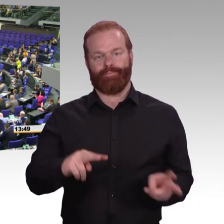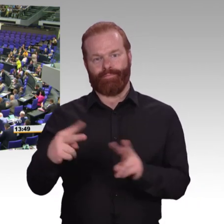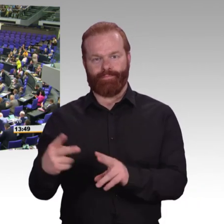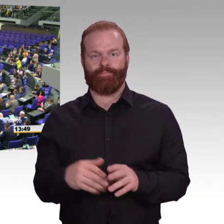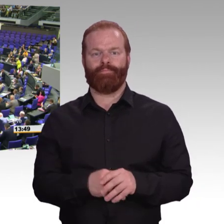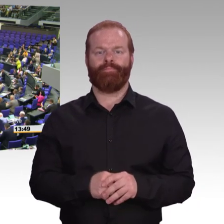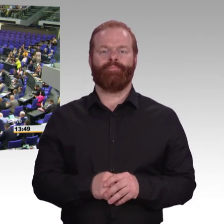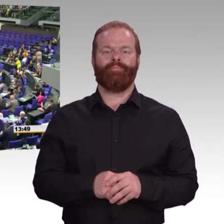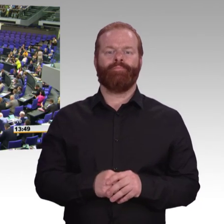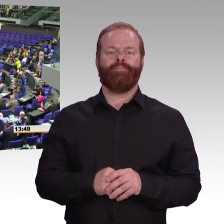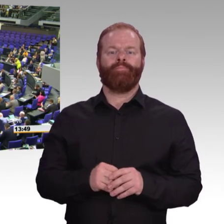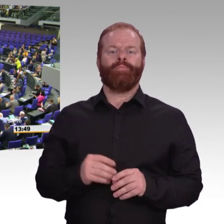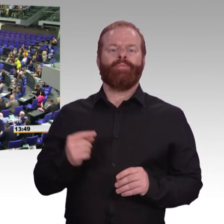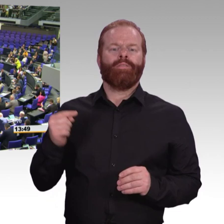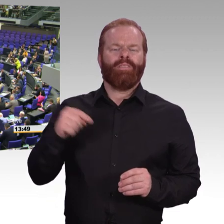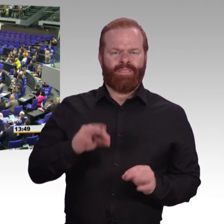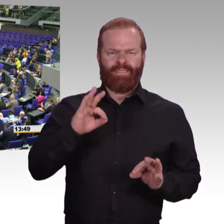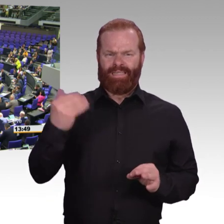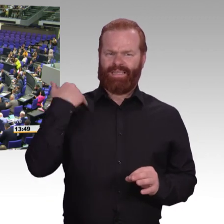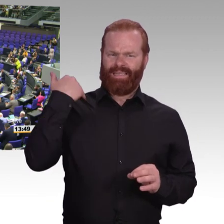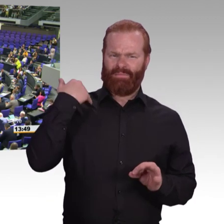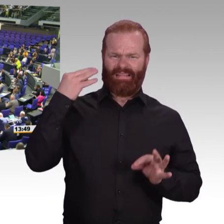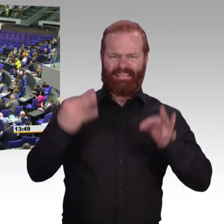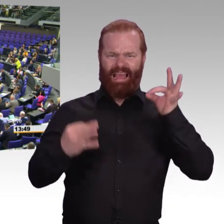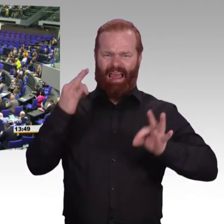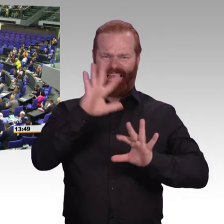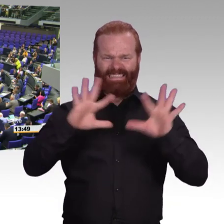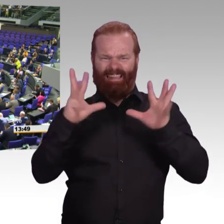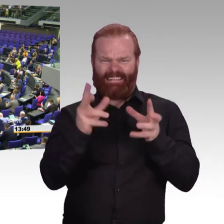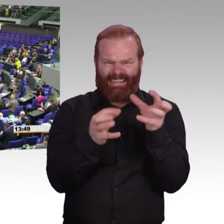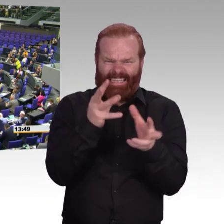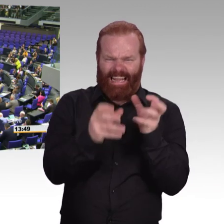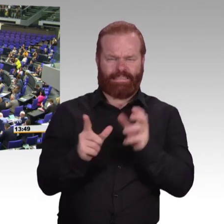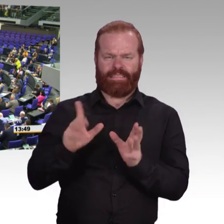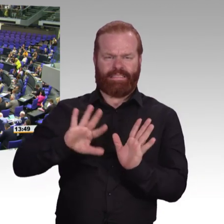Kinder sind unsere Zukunft, ja, aber nicht nur!